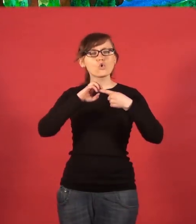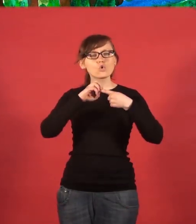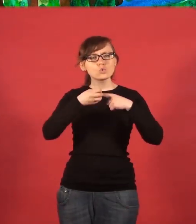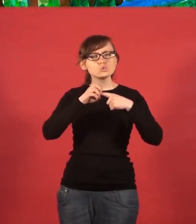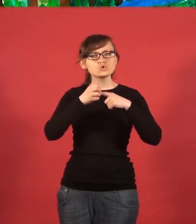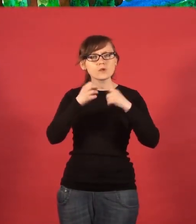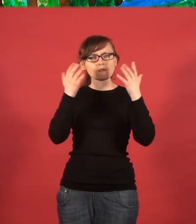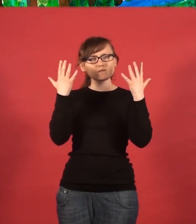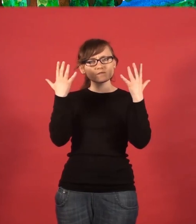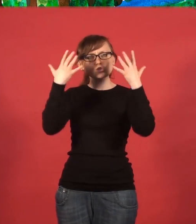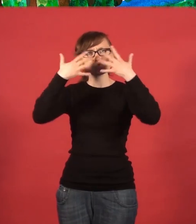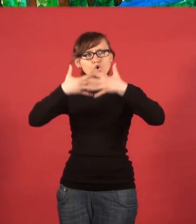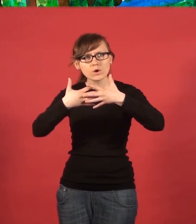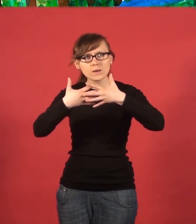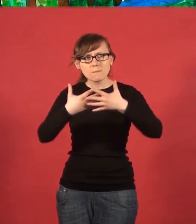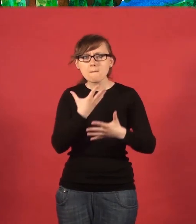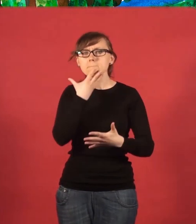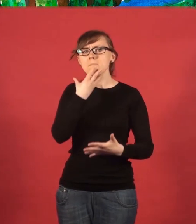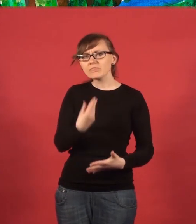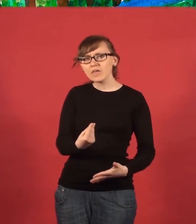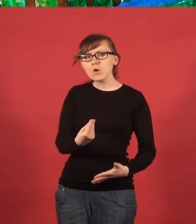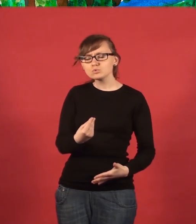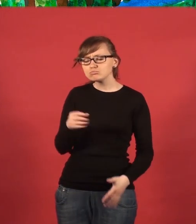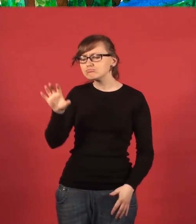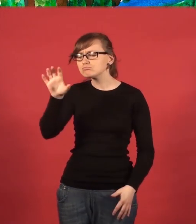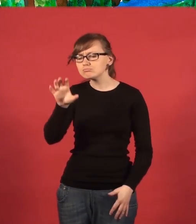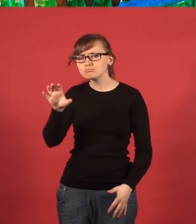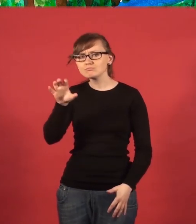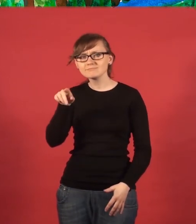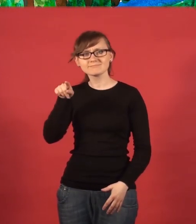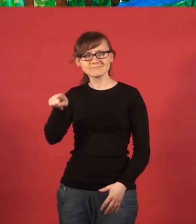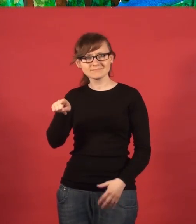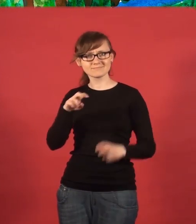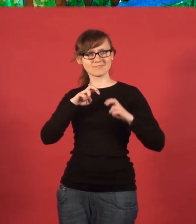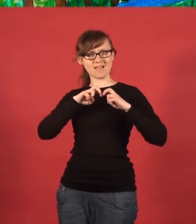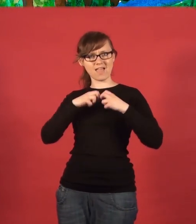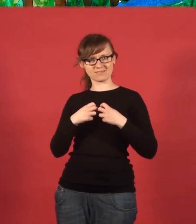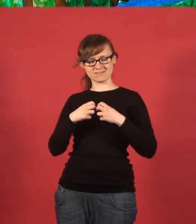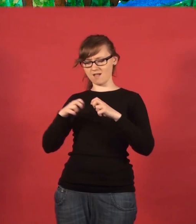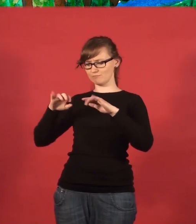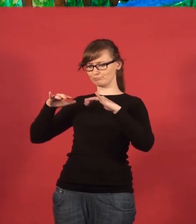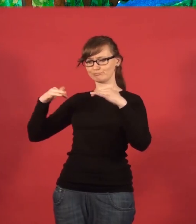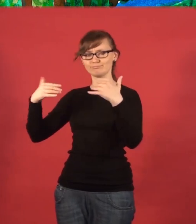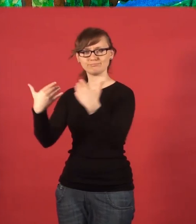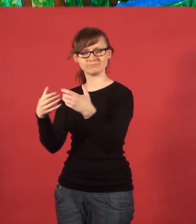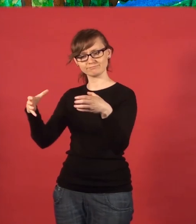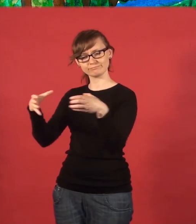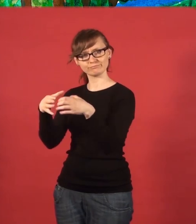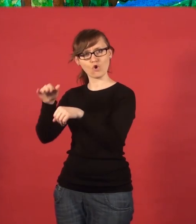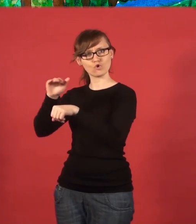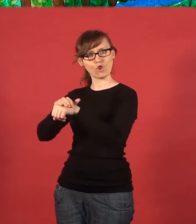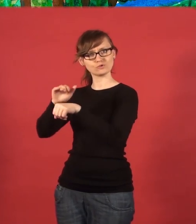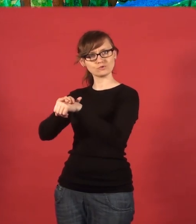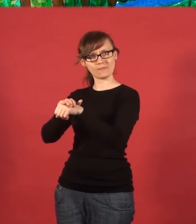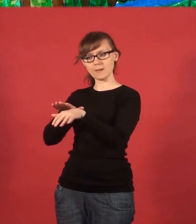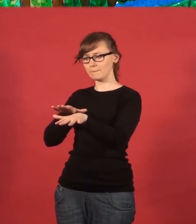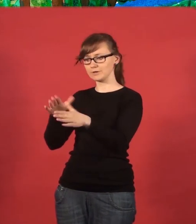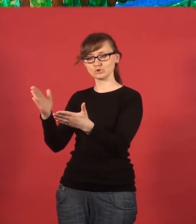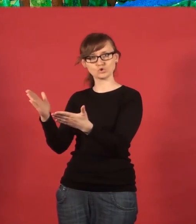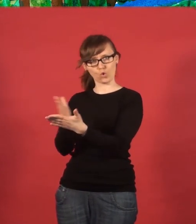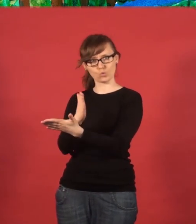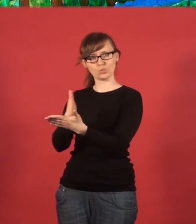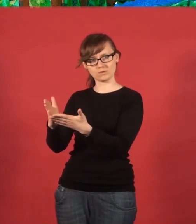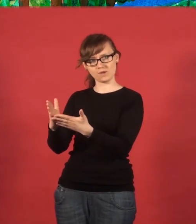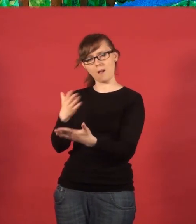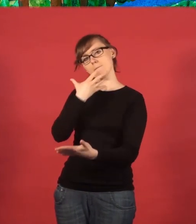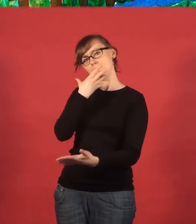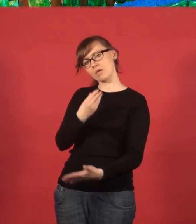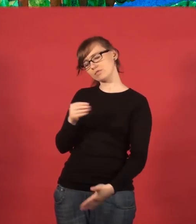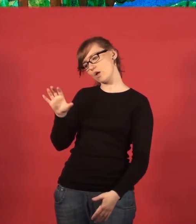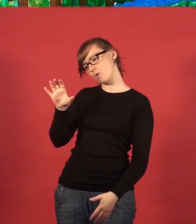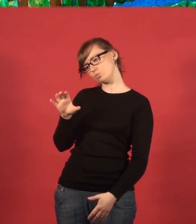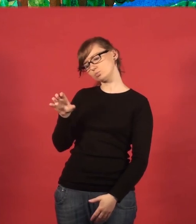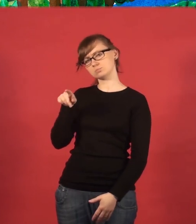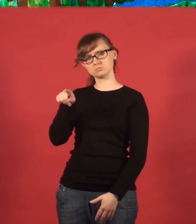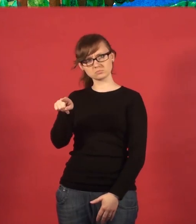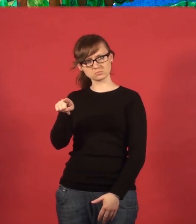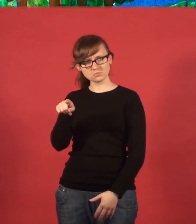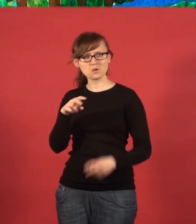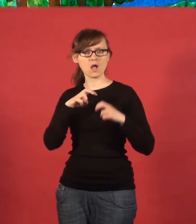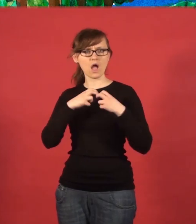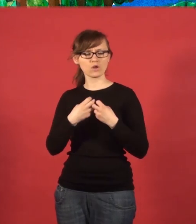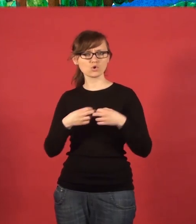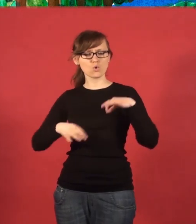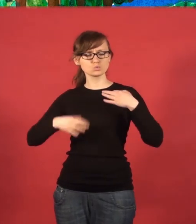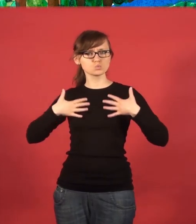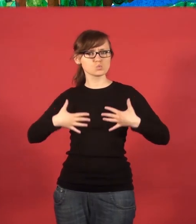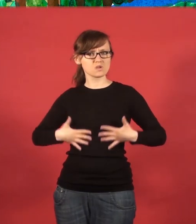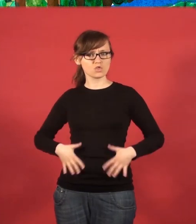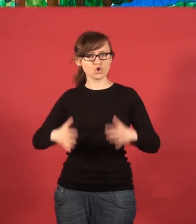W grudniowy wieczór Mateusz wszedł do kuchni na Zielonym Wzgórzu i zaczął przyglądać się dziewczętom, które odwiedziły Anię. Dostrzegł, że Ania odróżnia się od koleżanek jaśniejszą cerą i delikatniejszymi rysami twarzy.